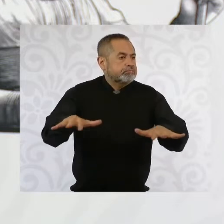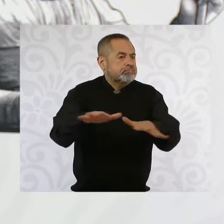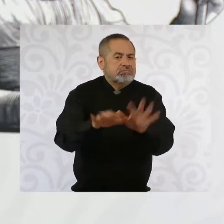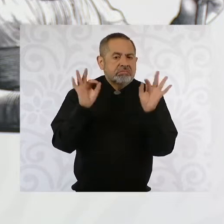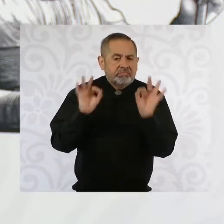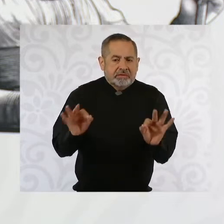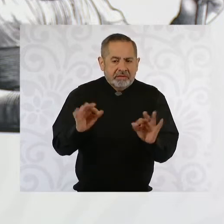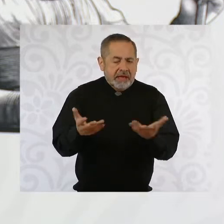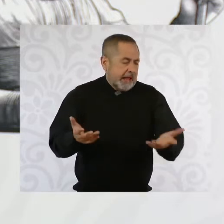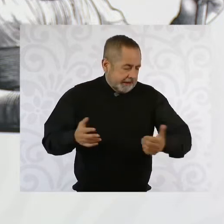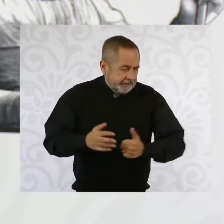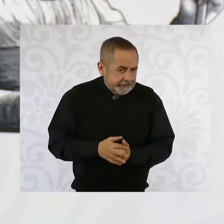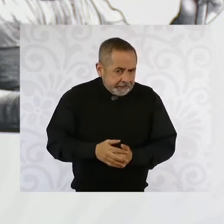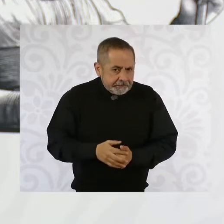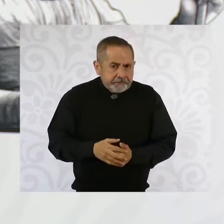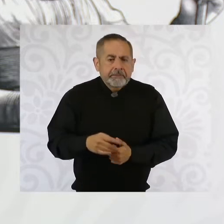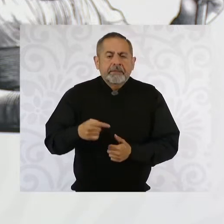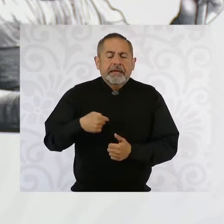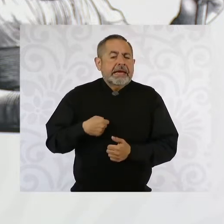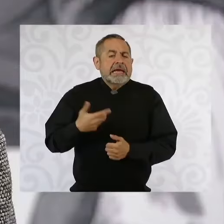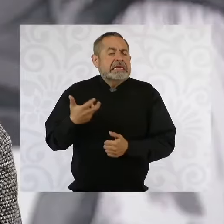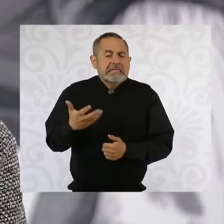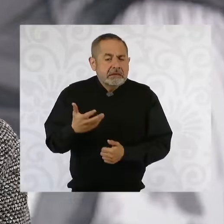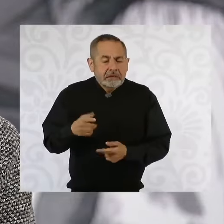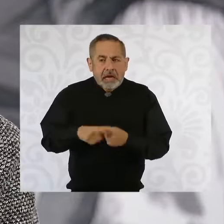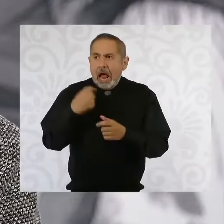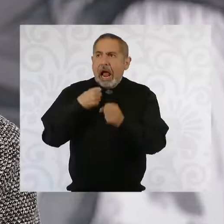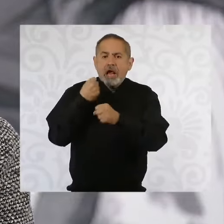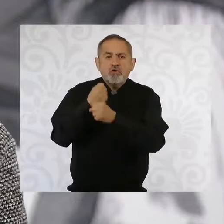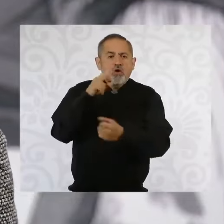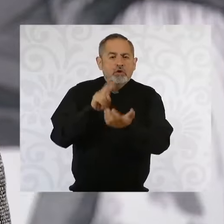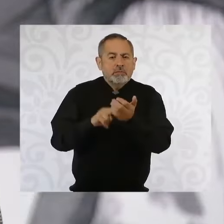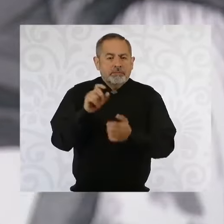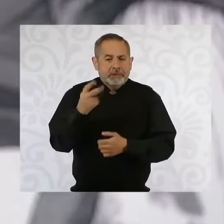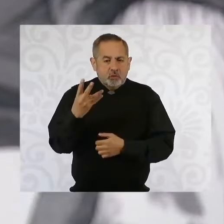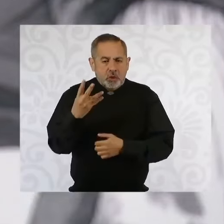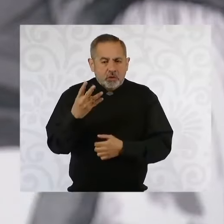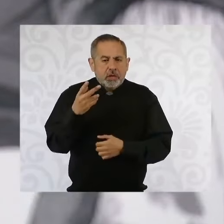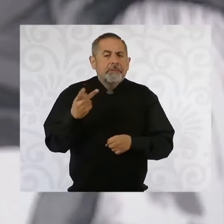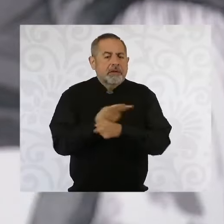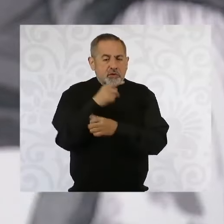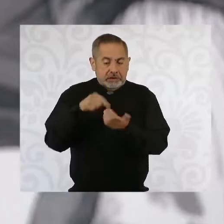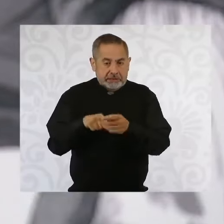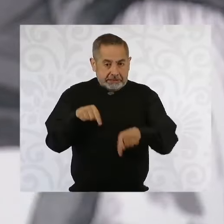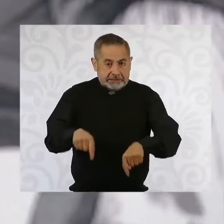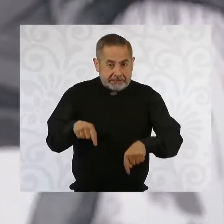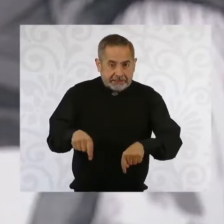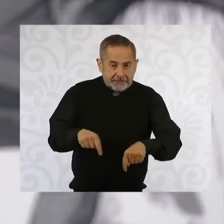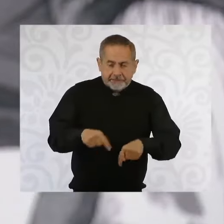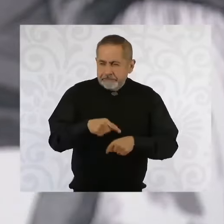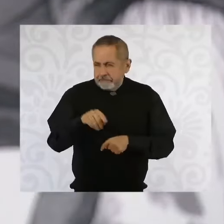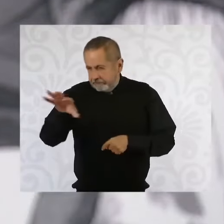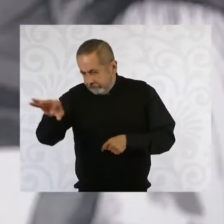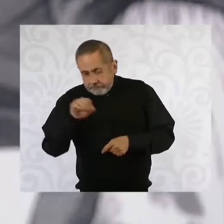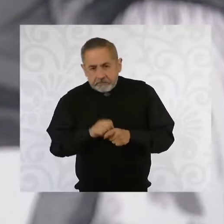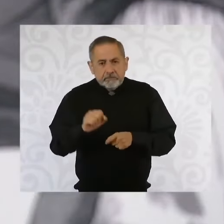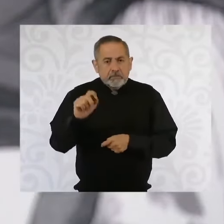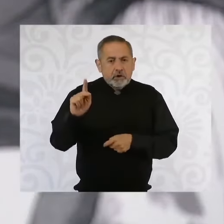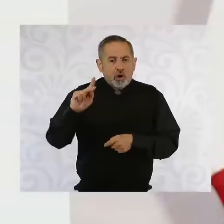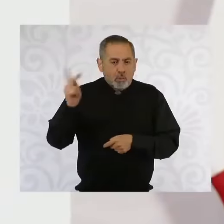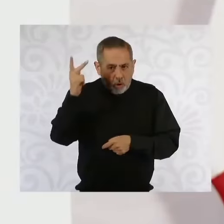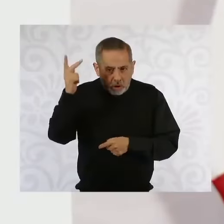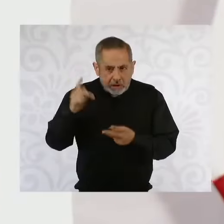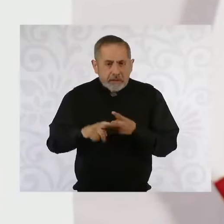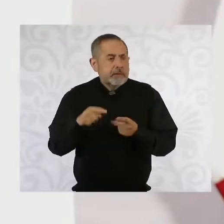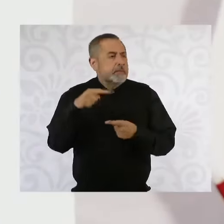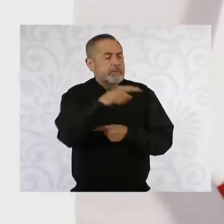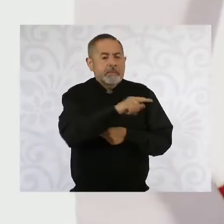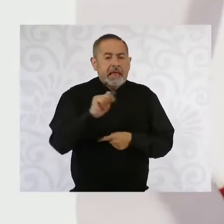dónde vamos y qué hicimos en el 2024 se seleccionó al Politécnico y al tecnológico Nacional de México